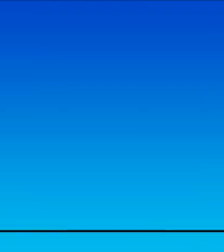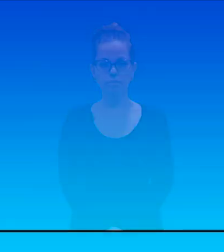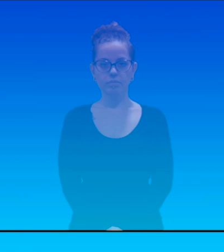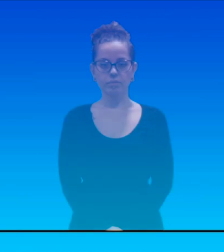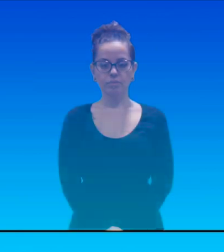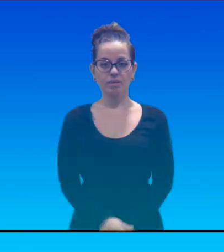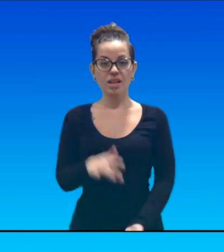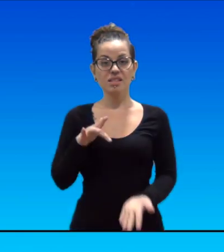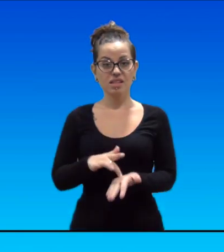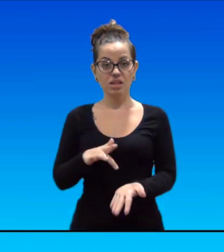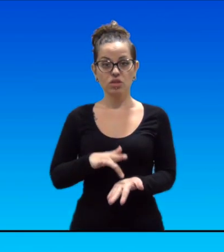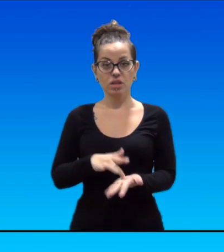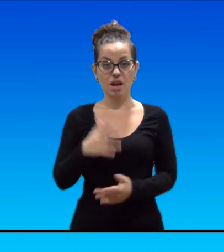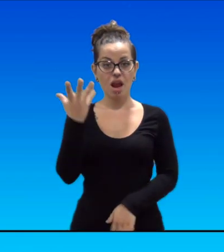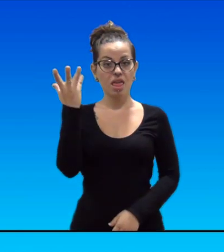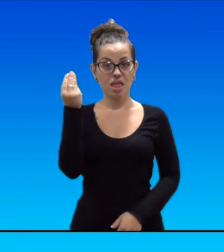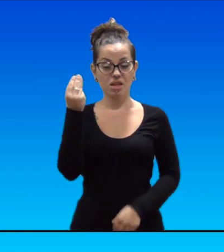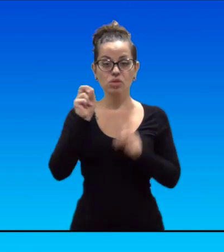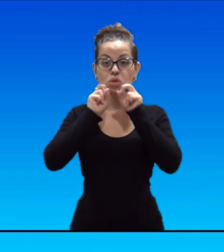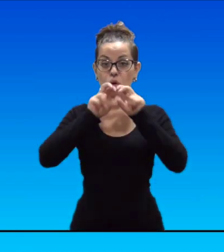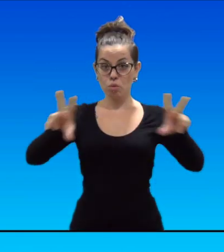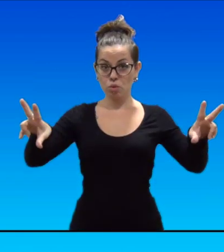La Sede Centrale ENS comunica che